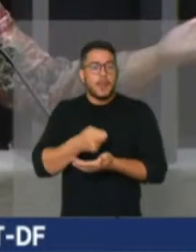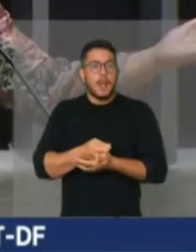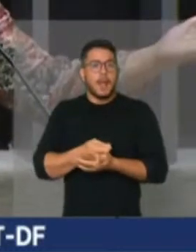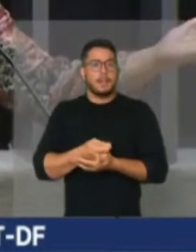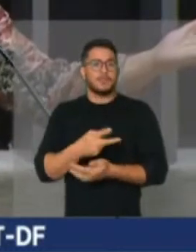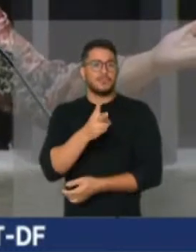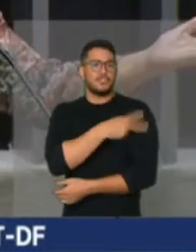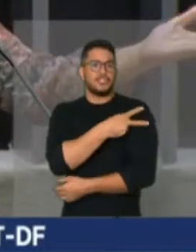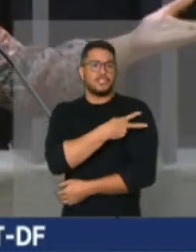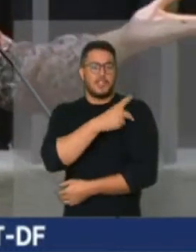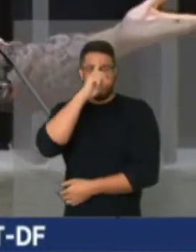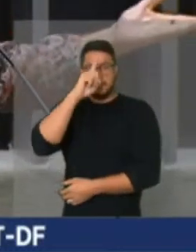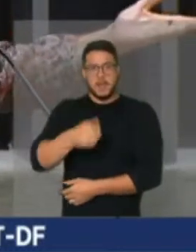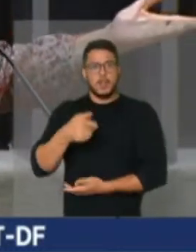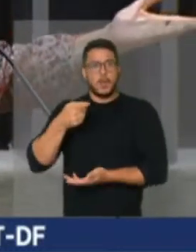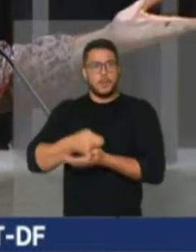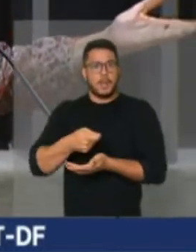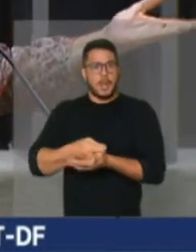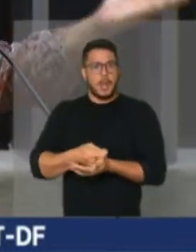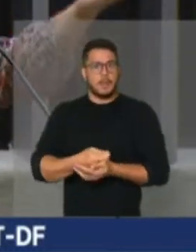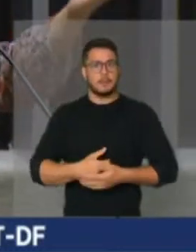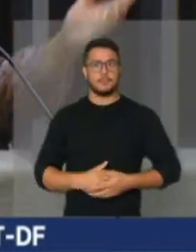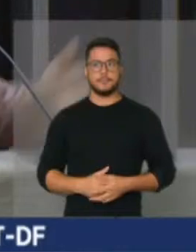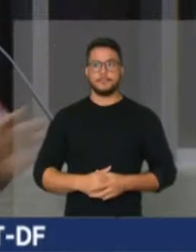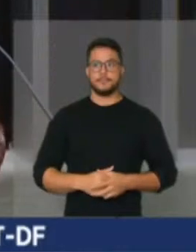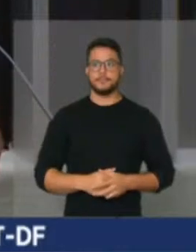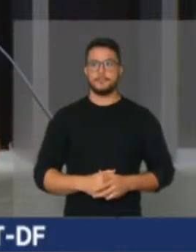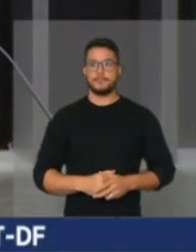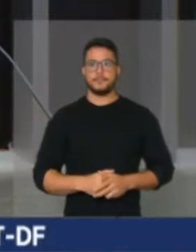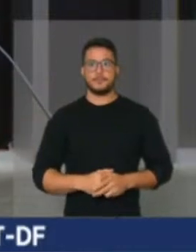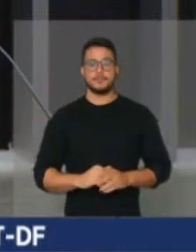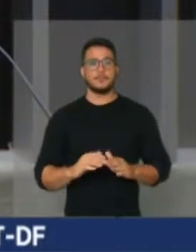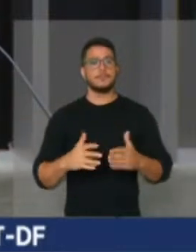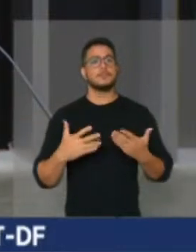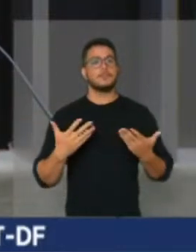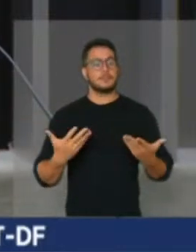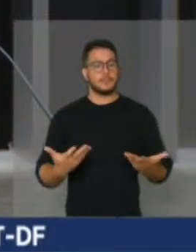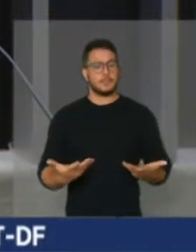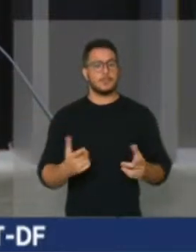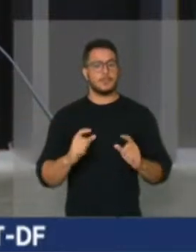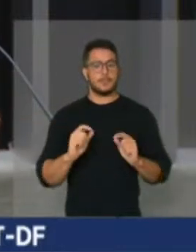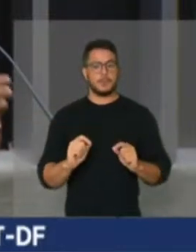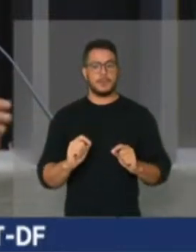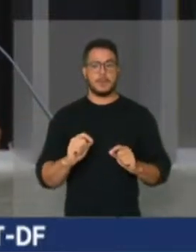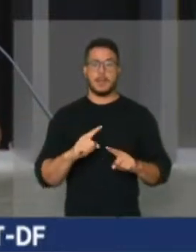MAS AINDA ASSIM SE ASSEGURA QUE AS GRÁVIDAS POIBILI DADAS DE RETORNO AO TRABALHO POSSAM... PERCEBER UM SALÁRIO